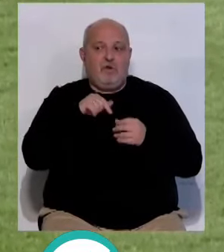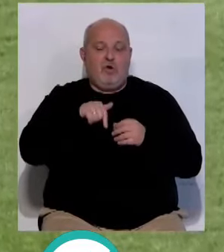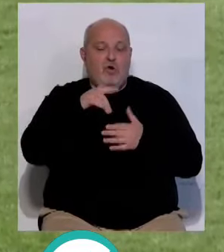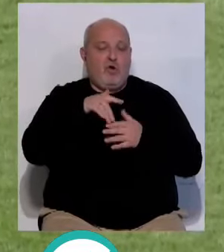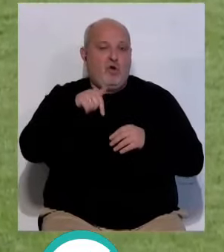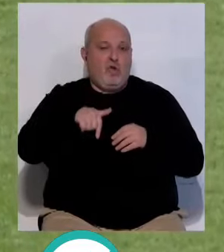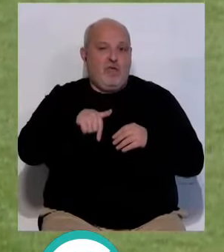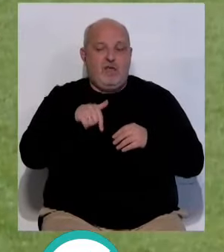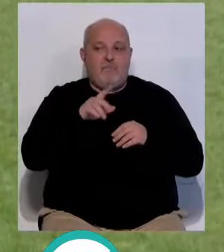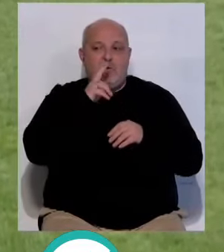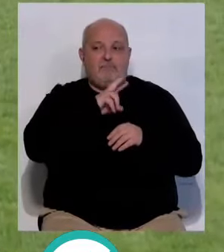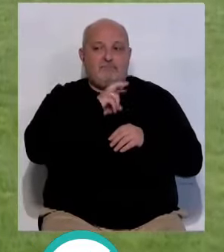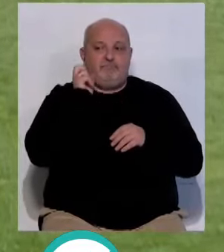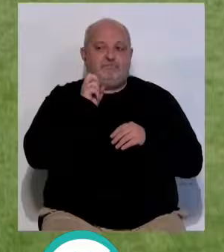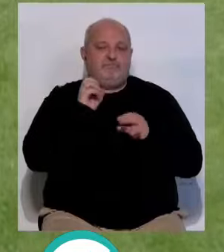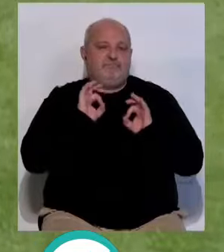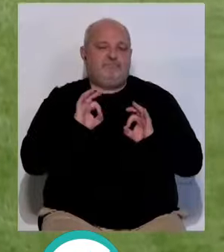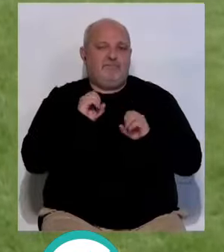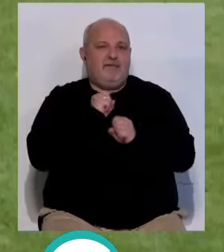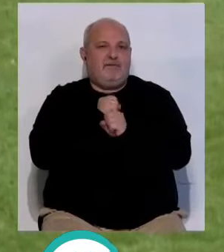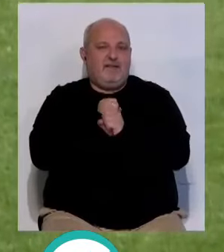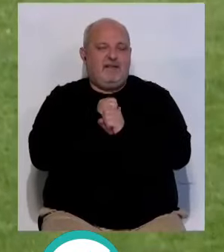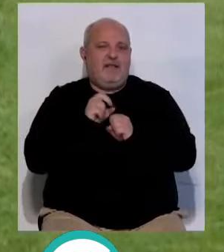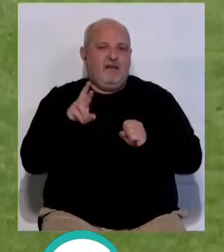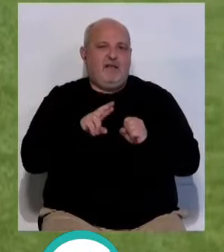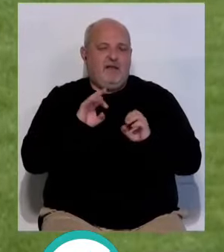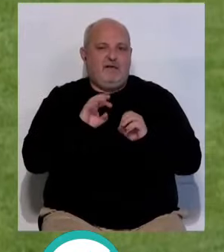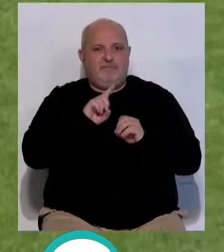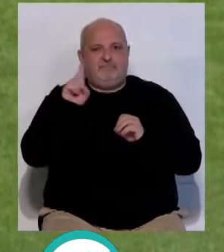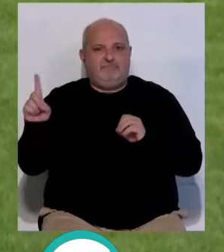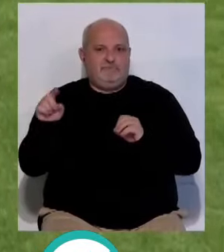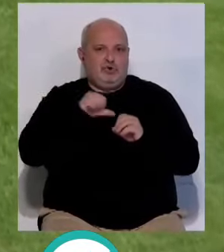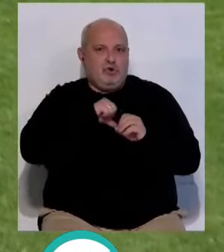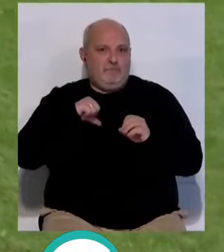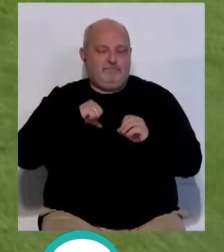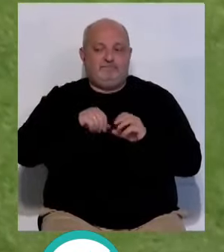seguramente por precaución ha tenido un trabajo de recuperación al margen Y seguramente el miércoles